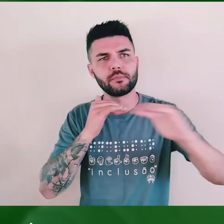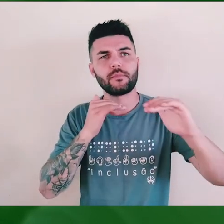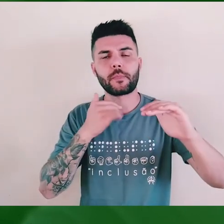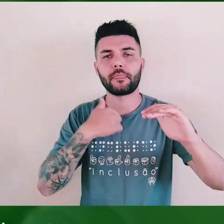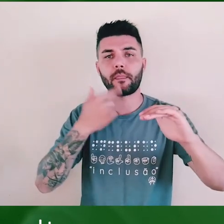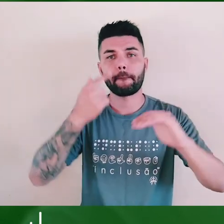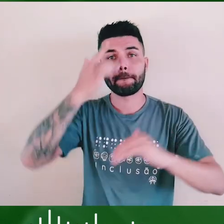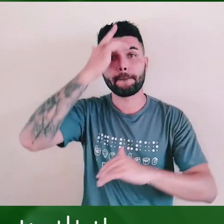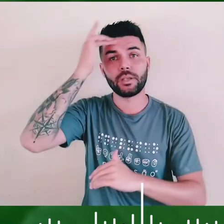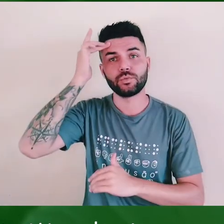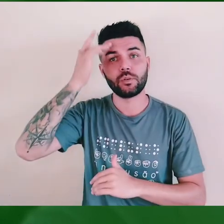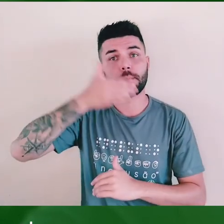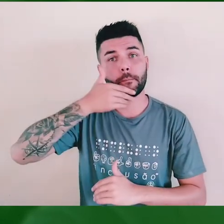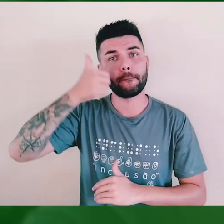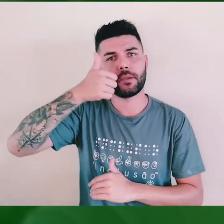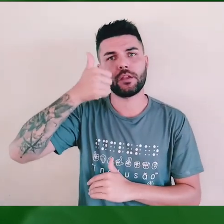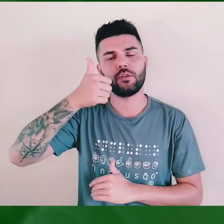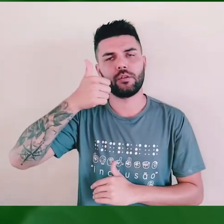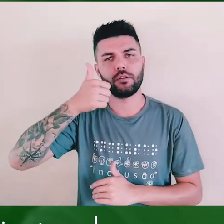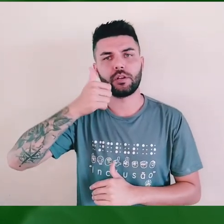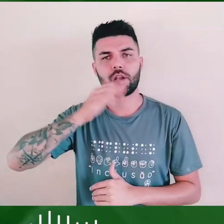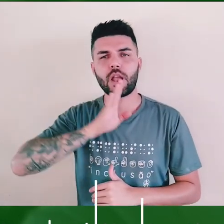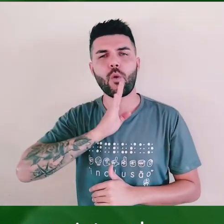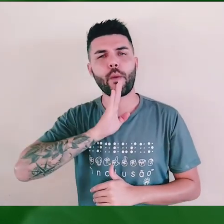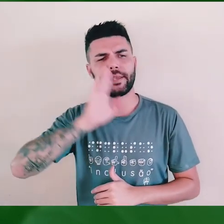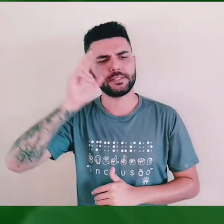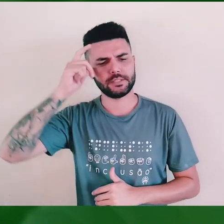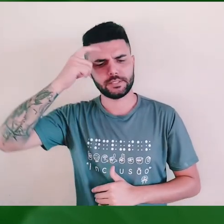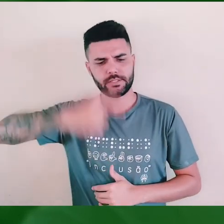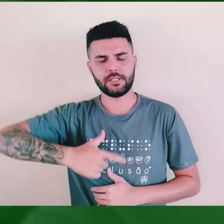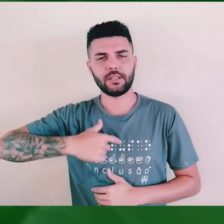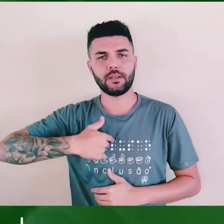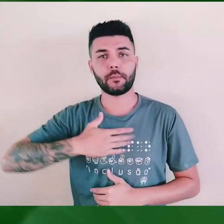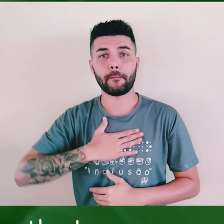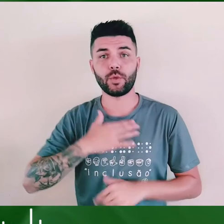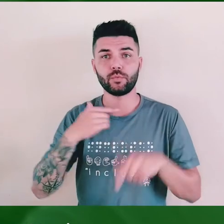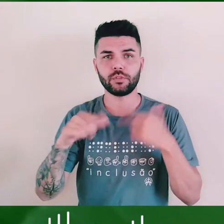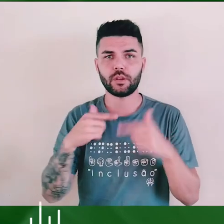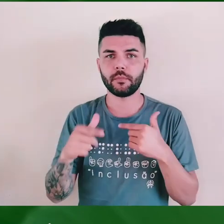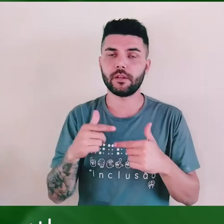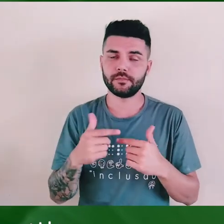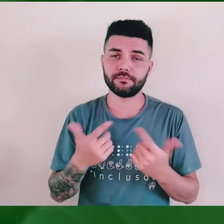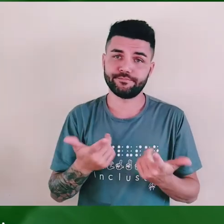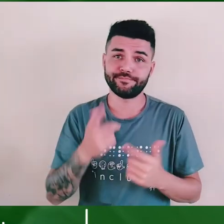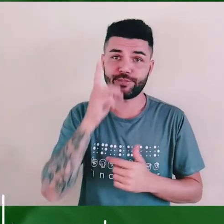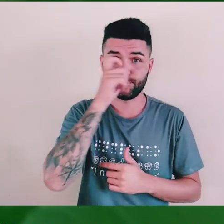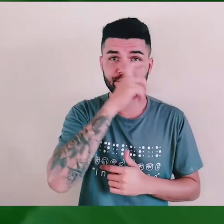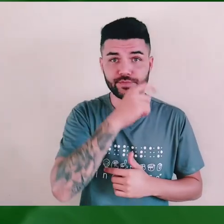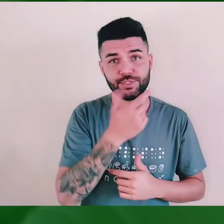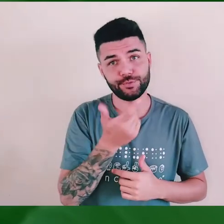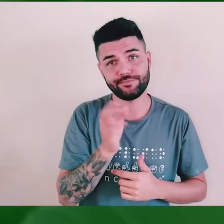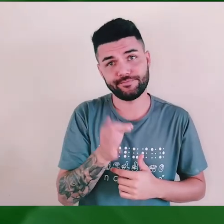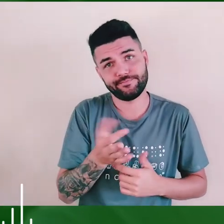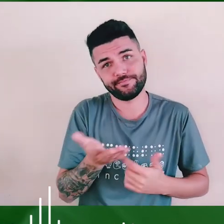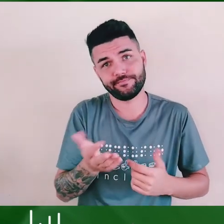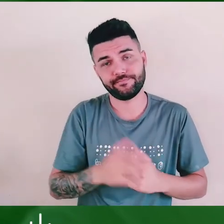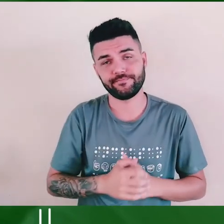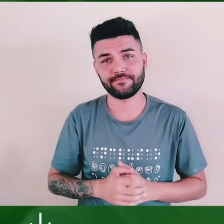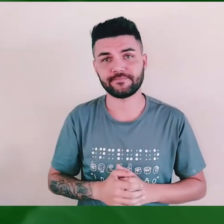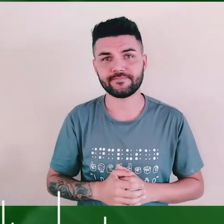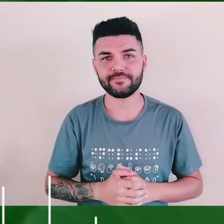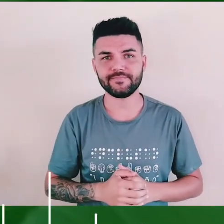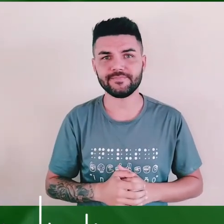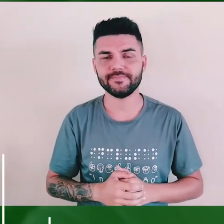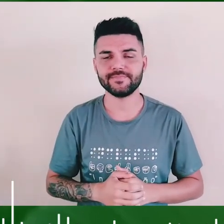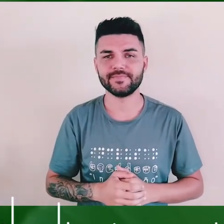reconhecida pelo meu trabalho a curto prazo. Difícil né? (Risos). Gabriel: E por fim,